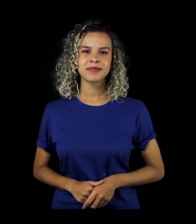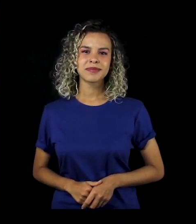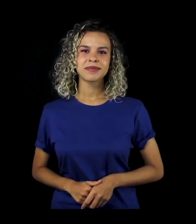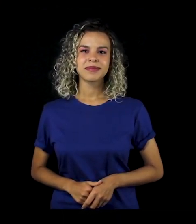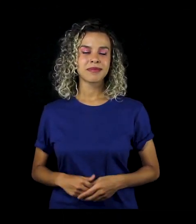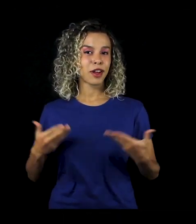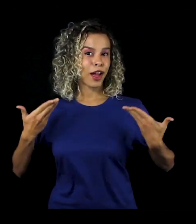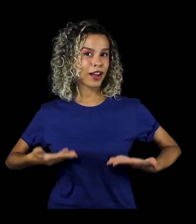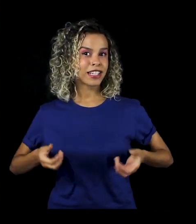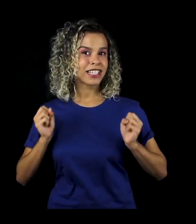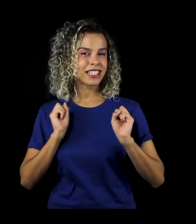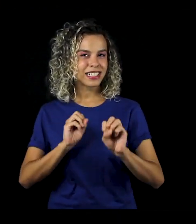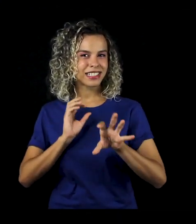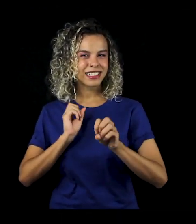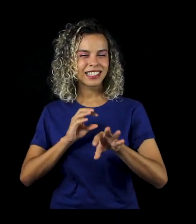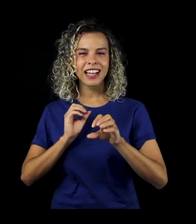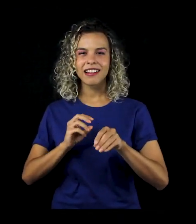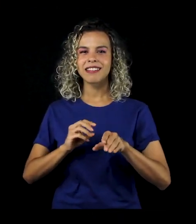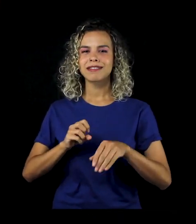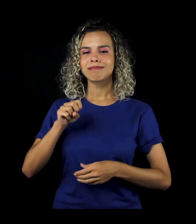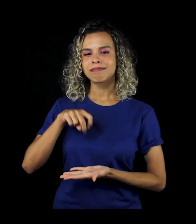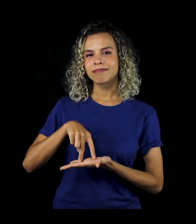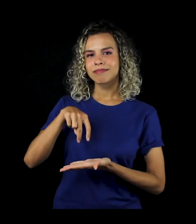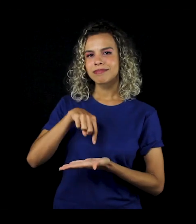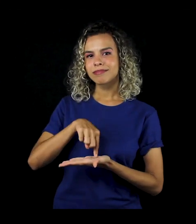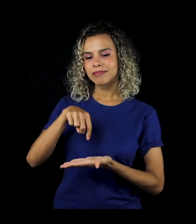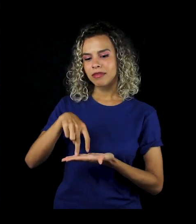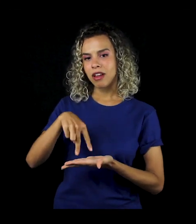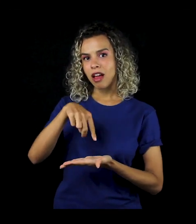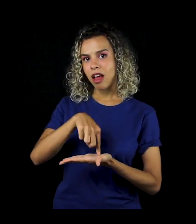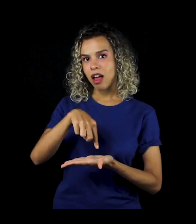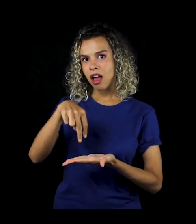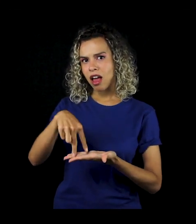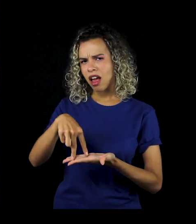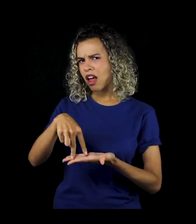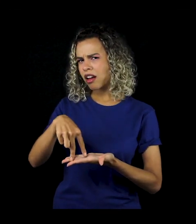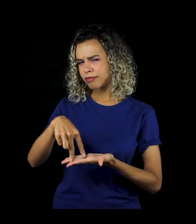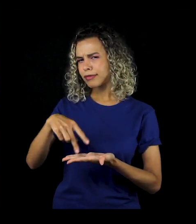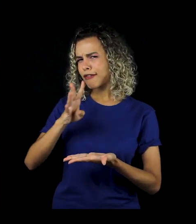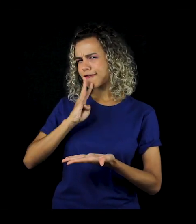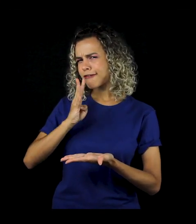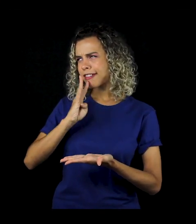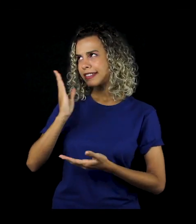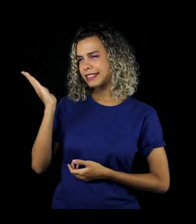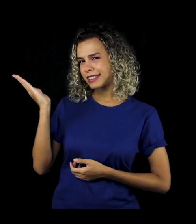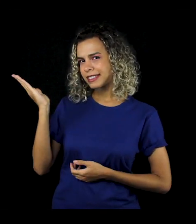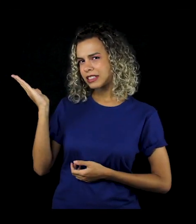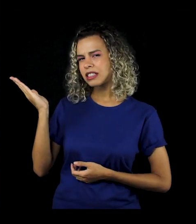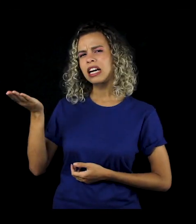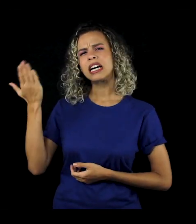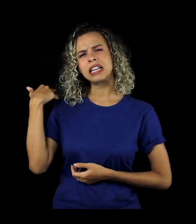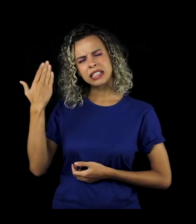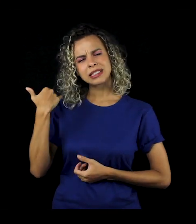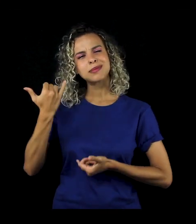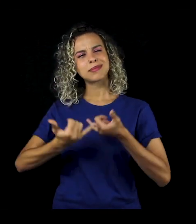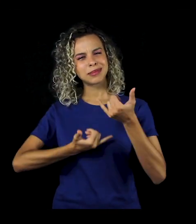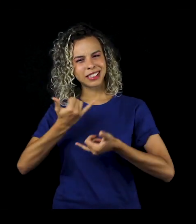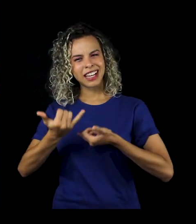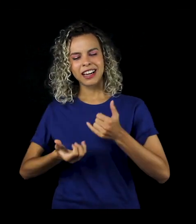Estou aqui para ensinar a vocês a amarelinha. A amarelinha mais tradicional. É uma amarelinha que eu brincava muito quando era criança.